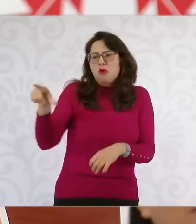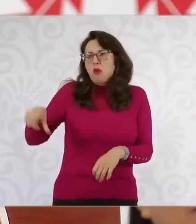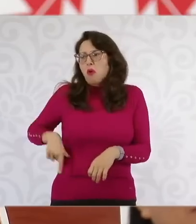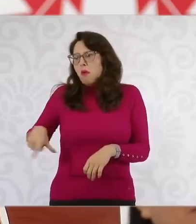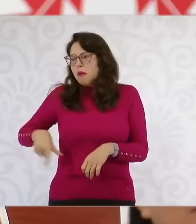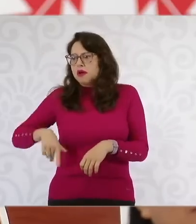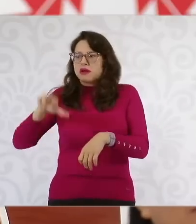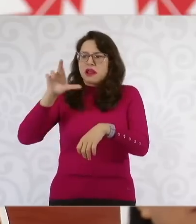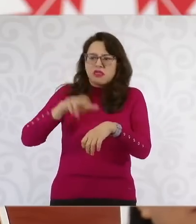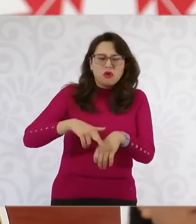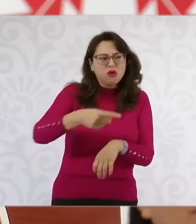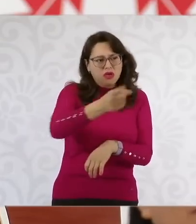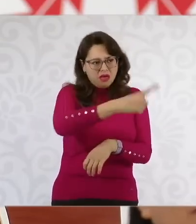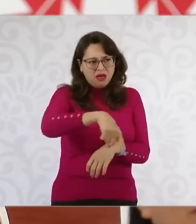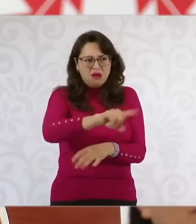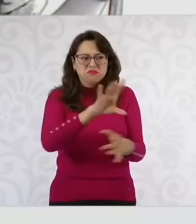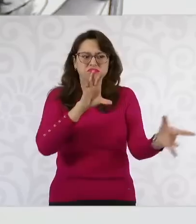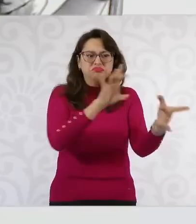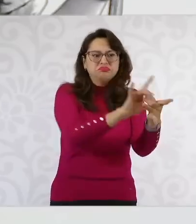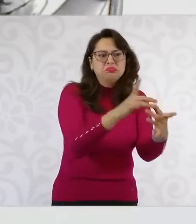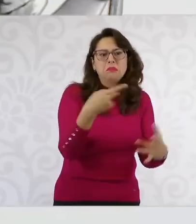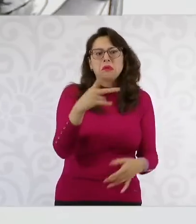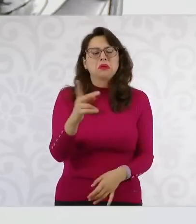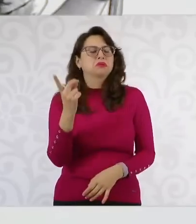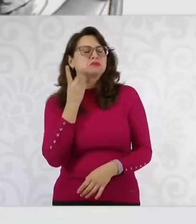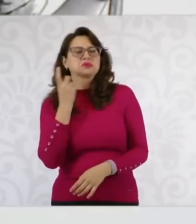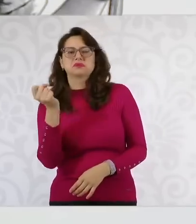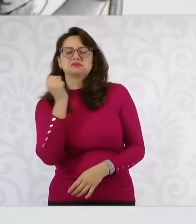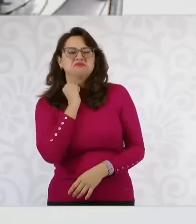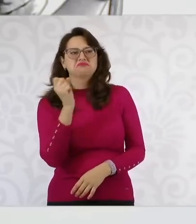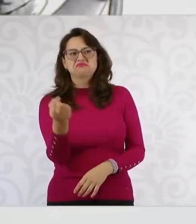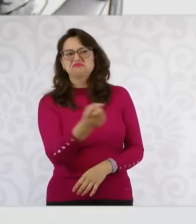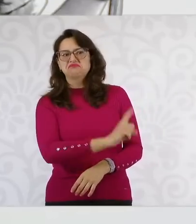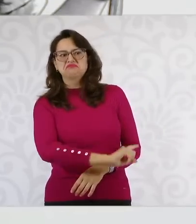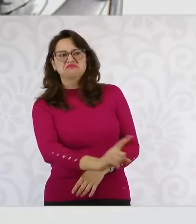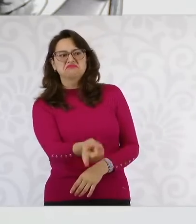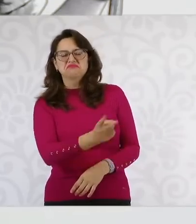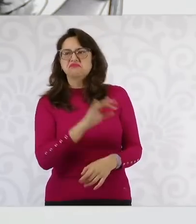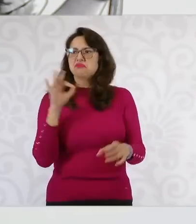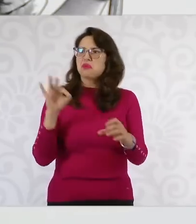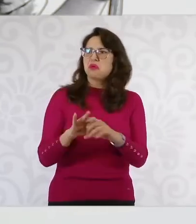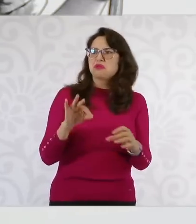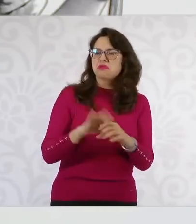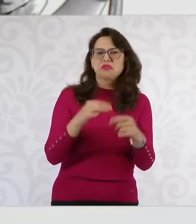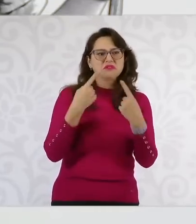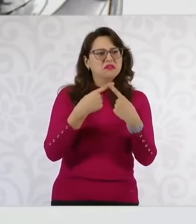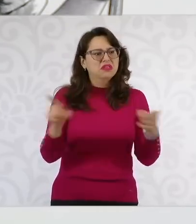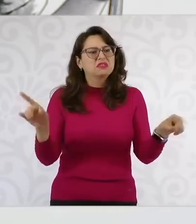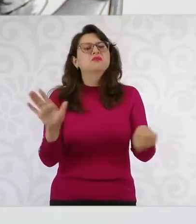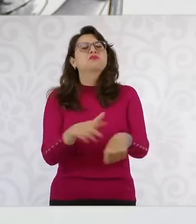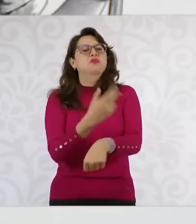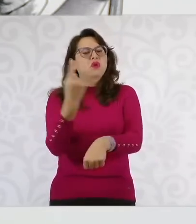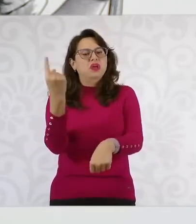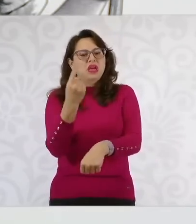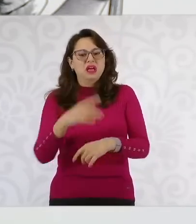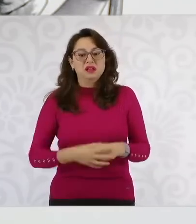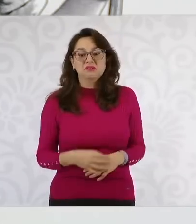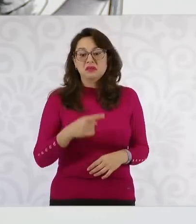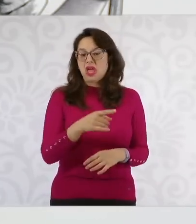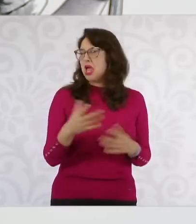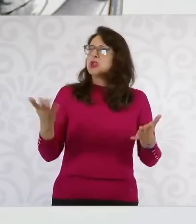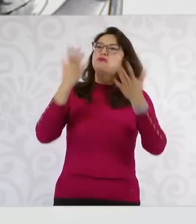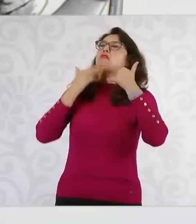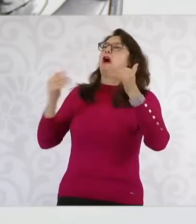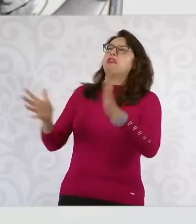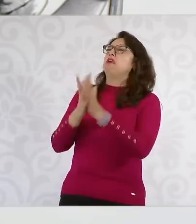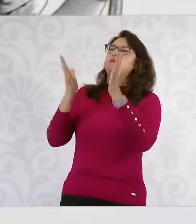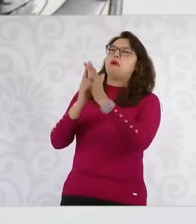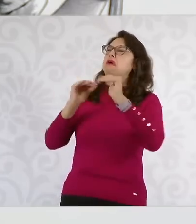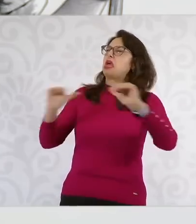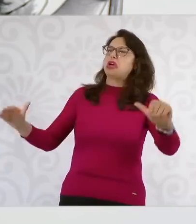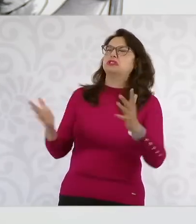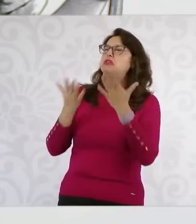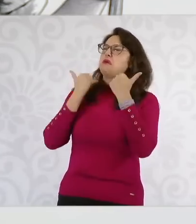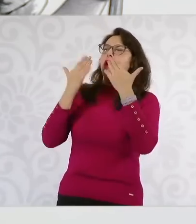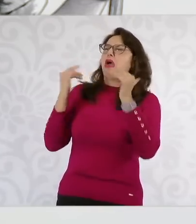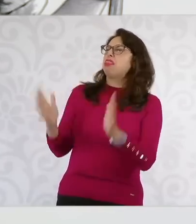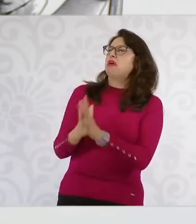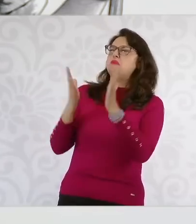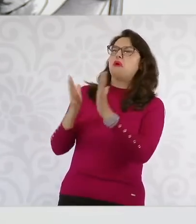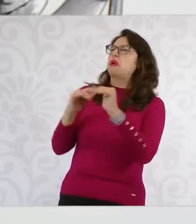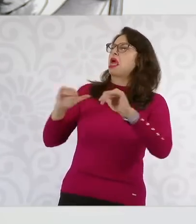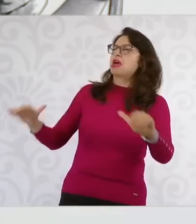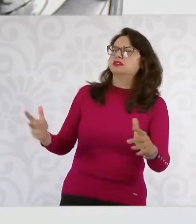senadores en vez de decir que hay falta de democracia que México está yendo al